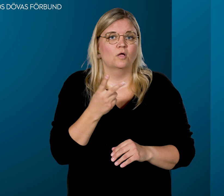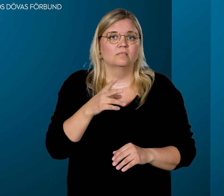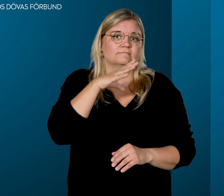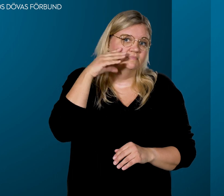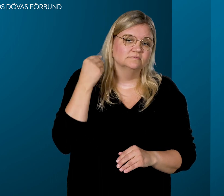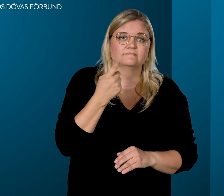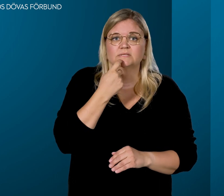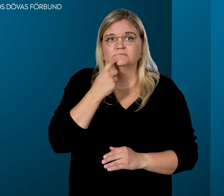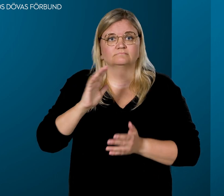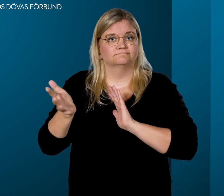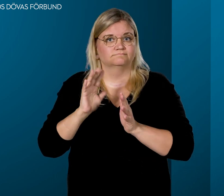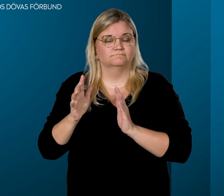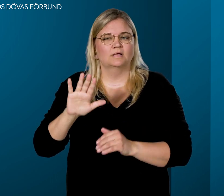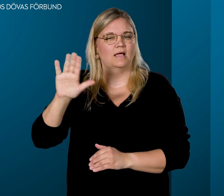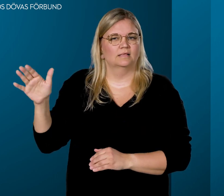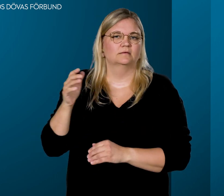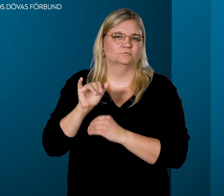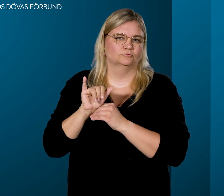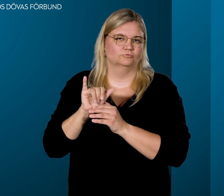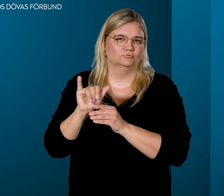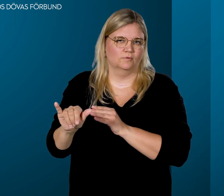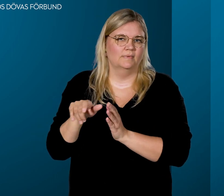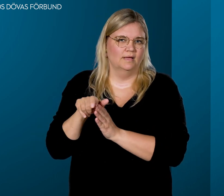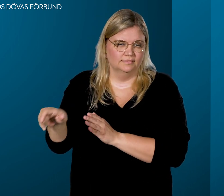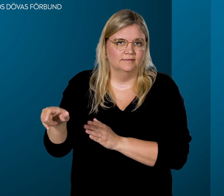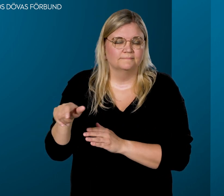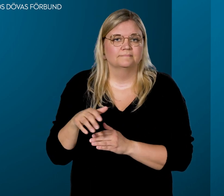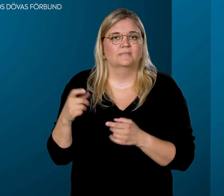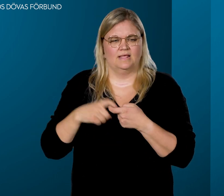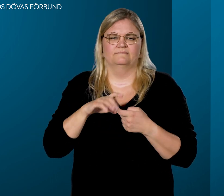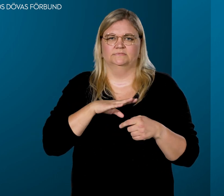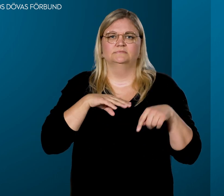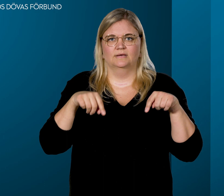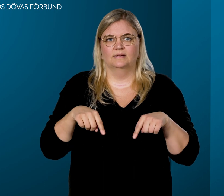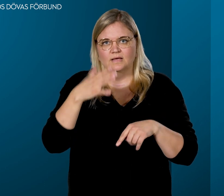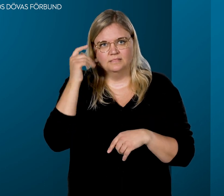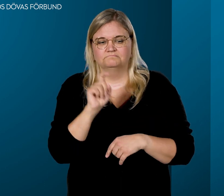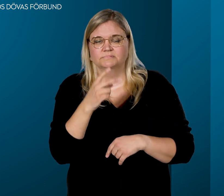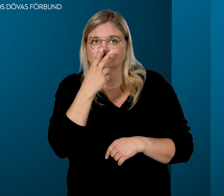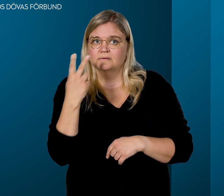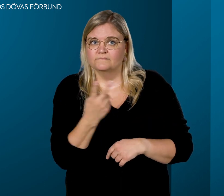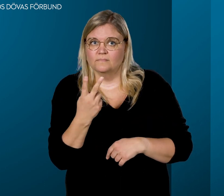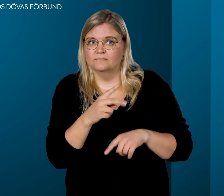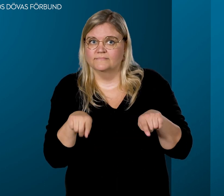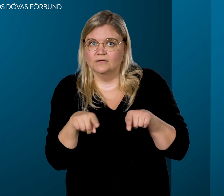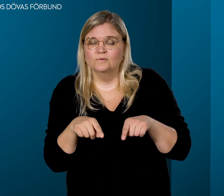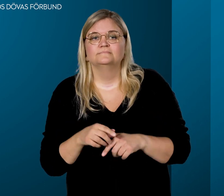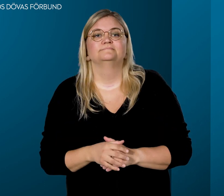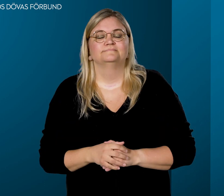på finlandssvenskt och finskt teckenspråk på sin Youtube-kanal. Du hittar länkar till båda videorna nedan.